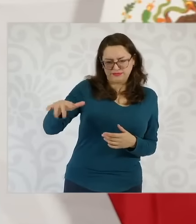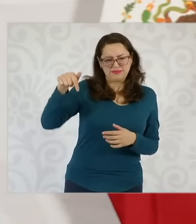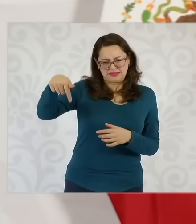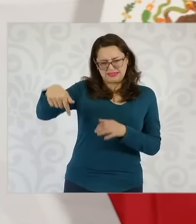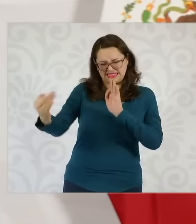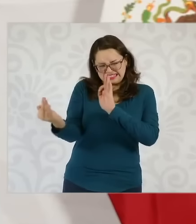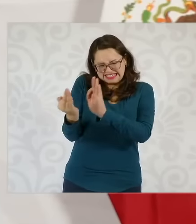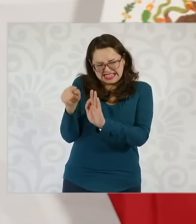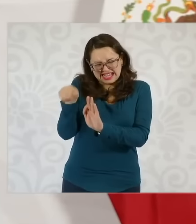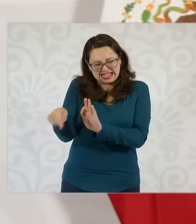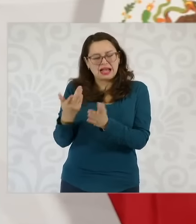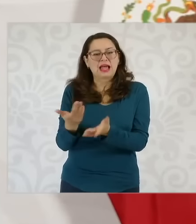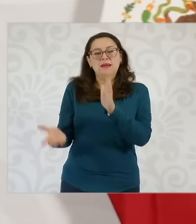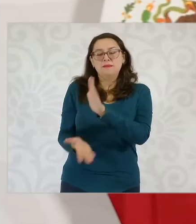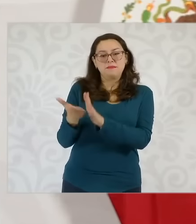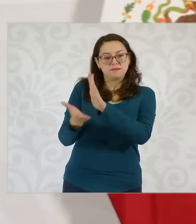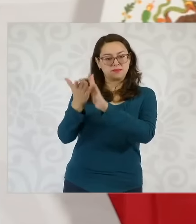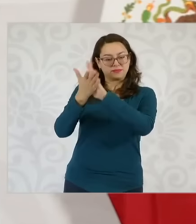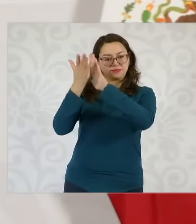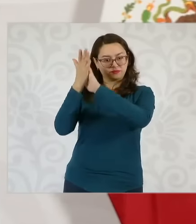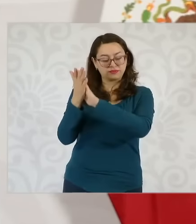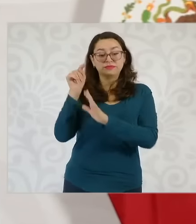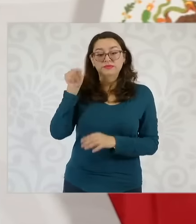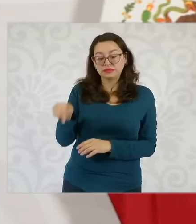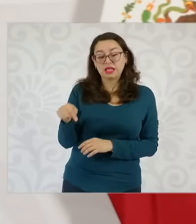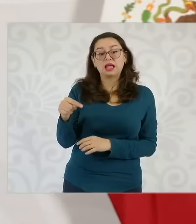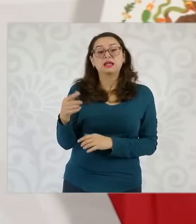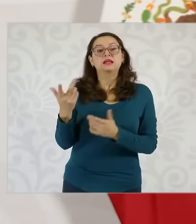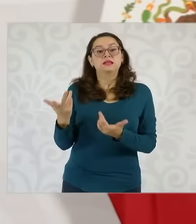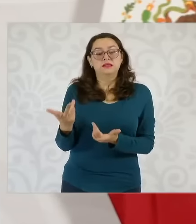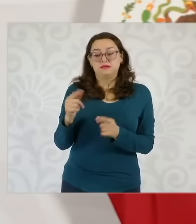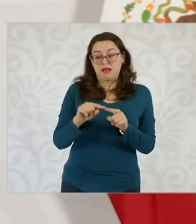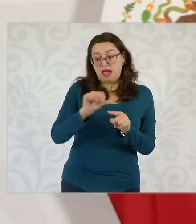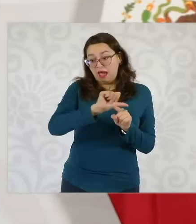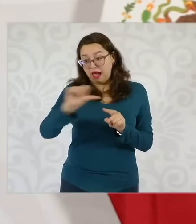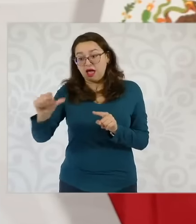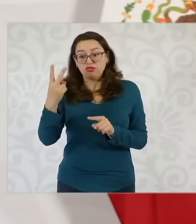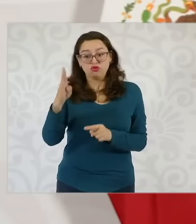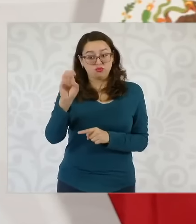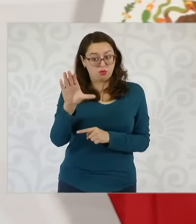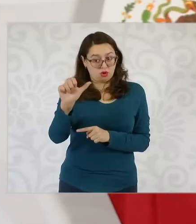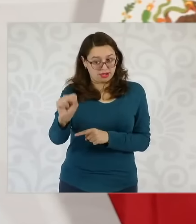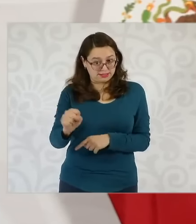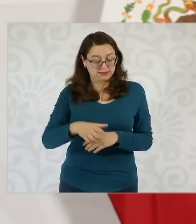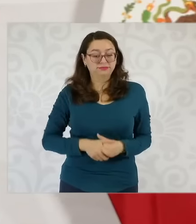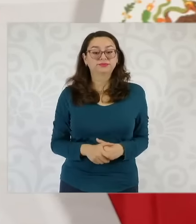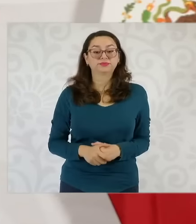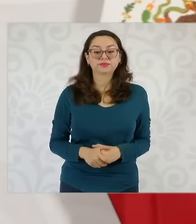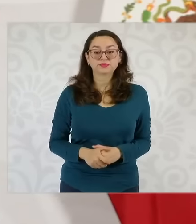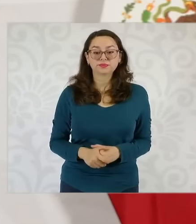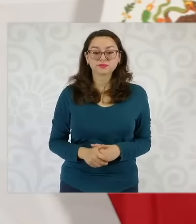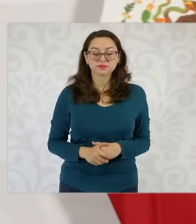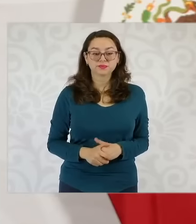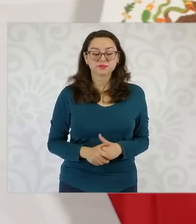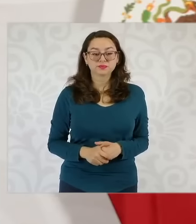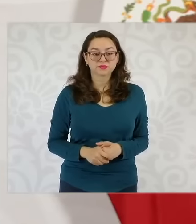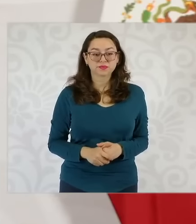su construcción en la estación de Roberto Ayala a dos bocas la siguiente por favor esta línea es la